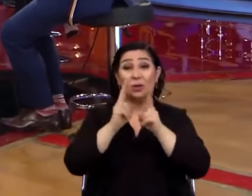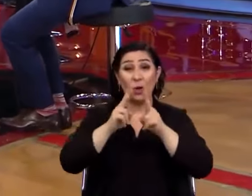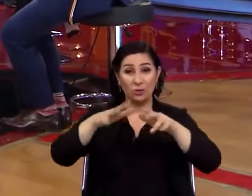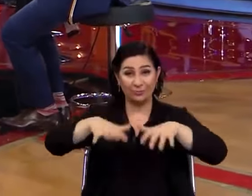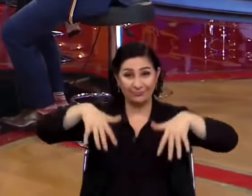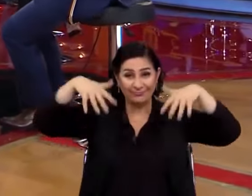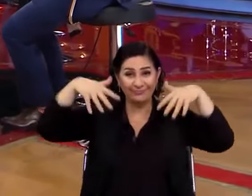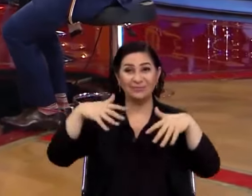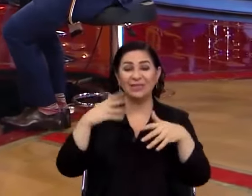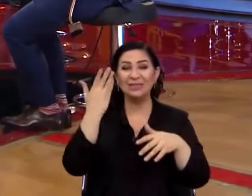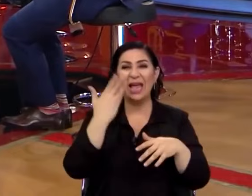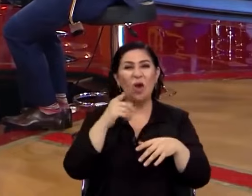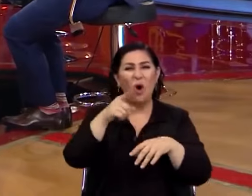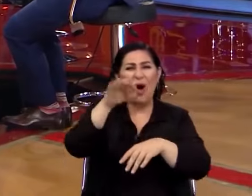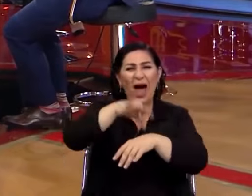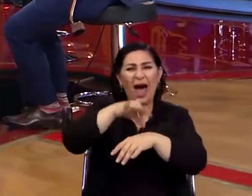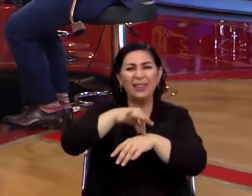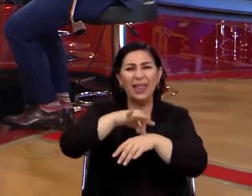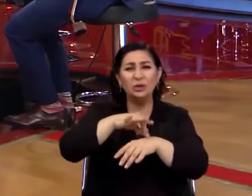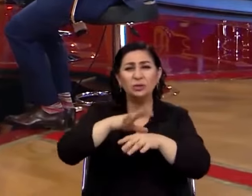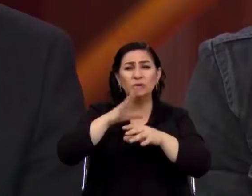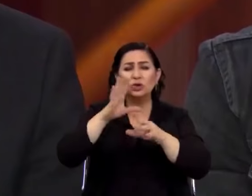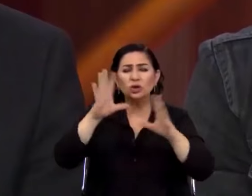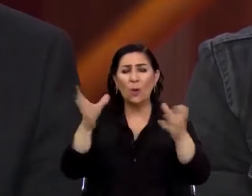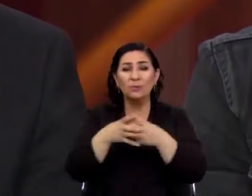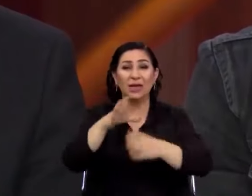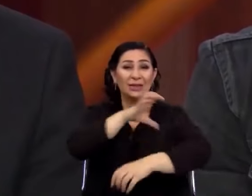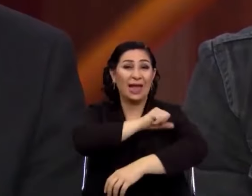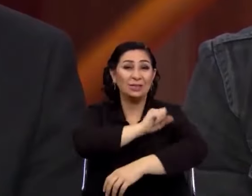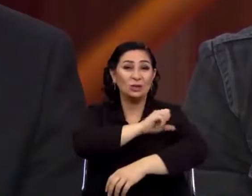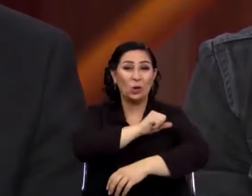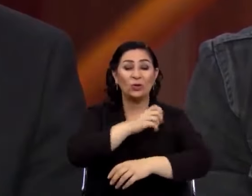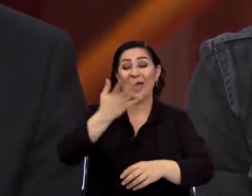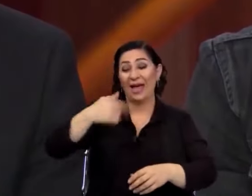seyircilere o anda topluca bir tansiyon kontrolü ve kalp ritmi kontrolü yapılsa